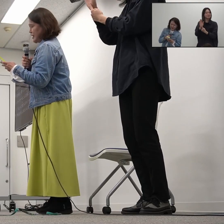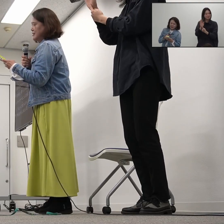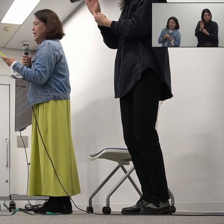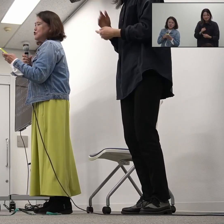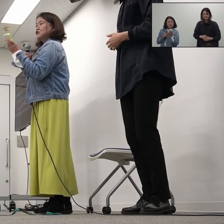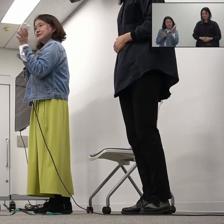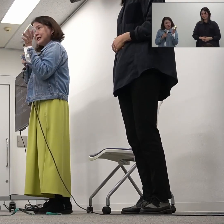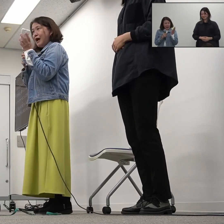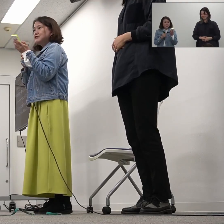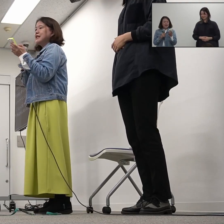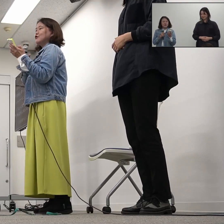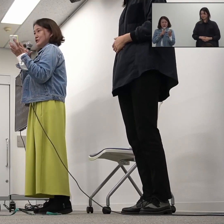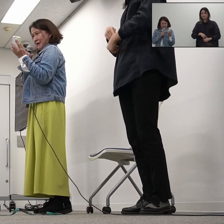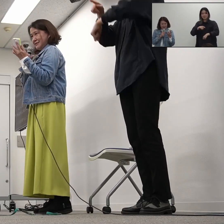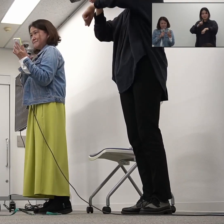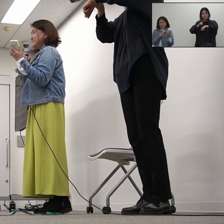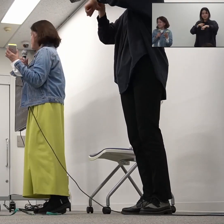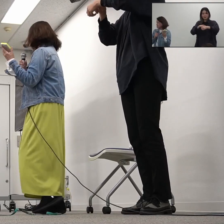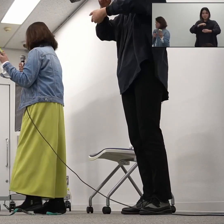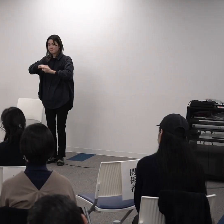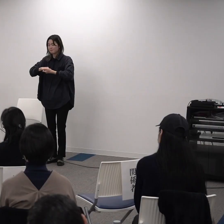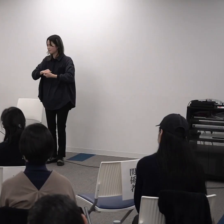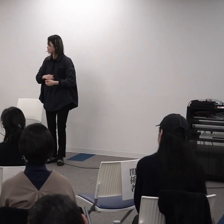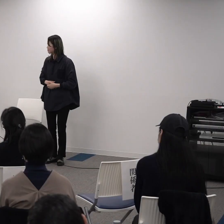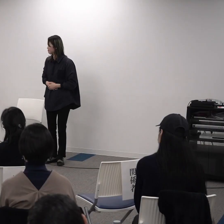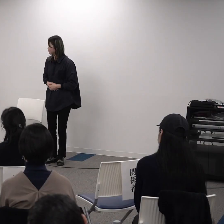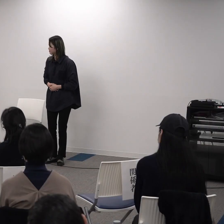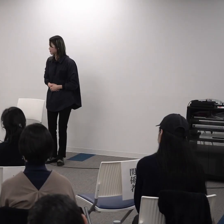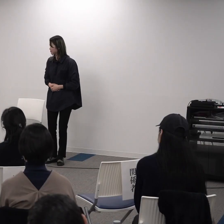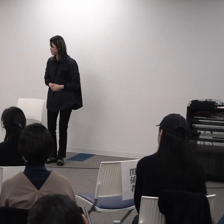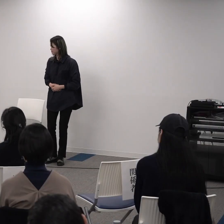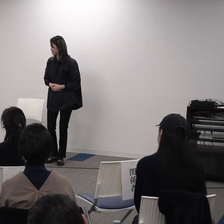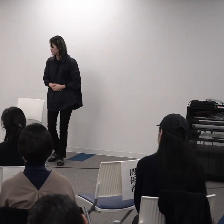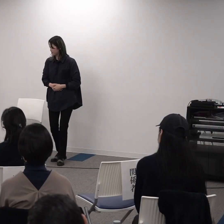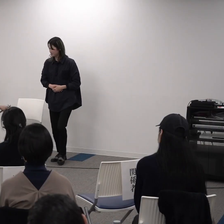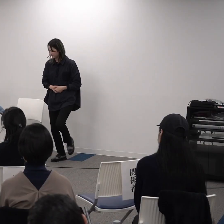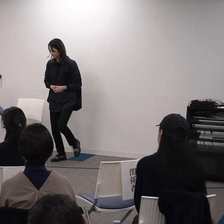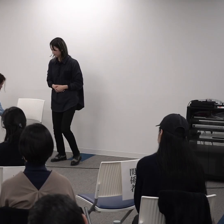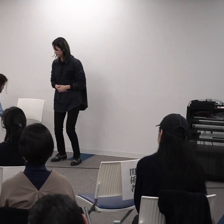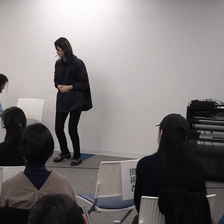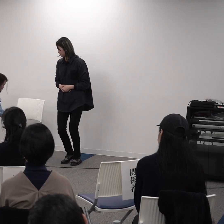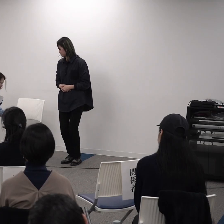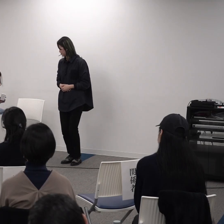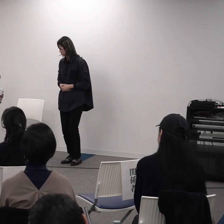では時間をセットします